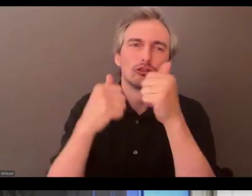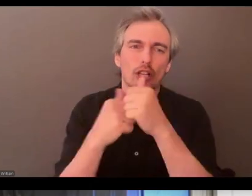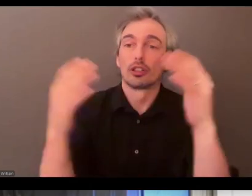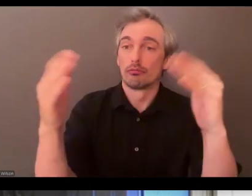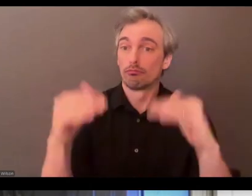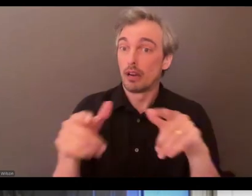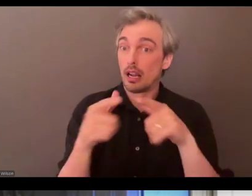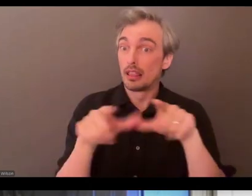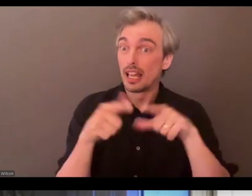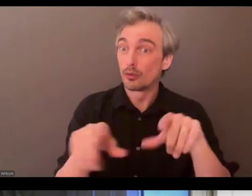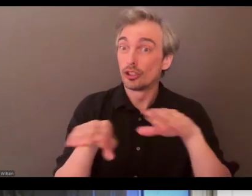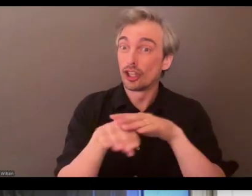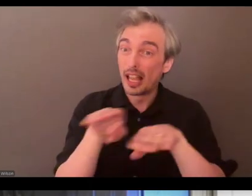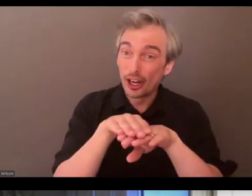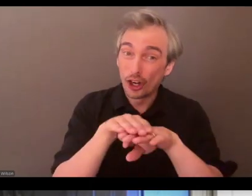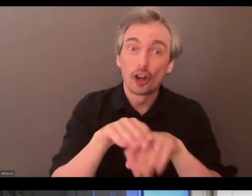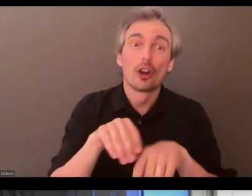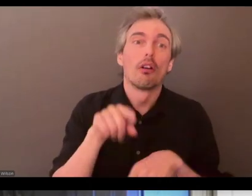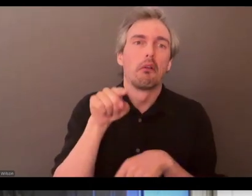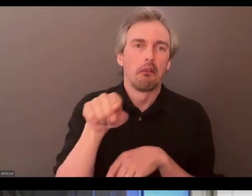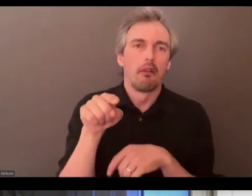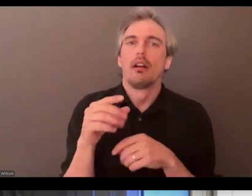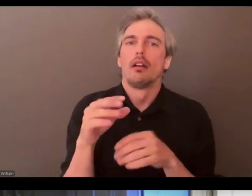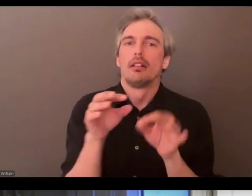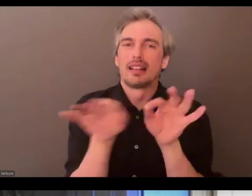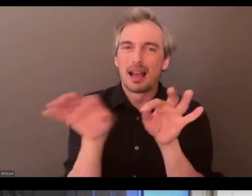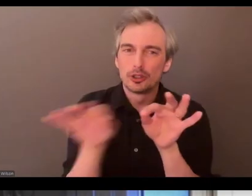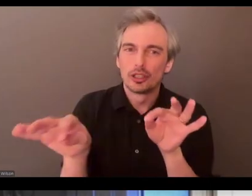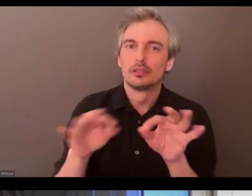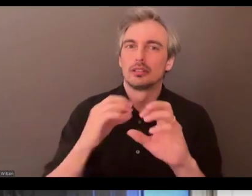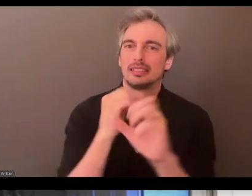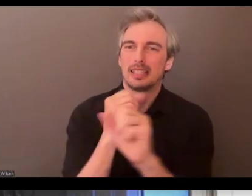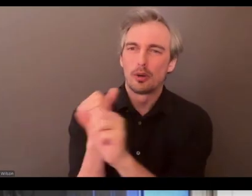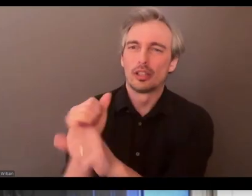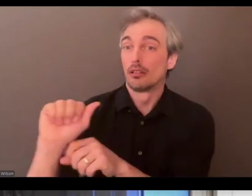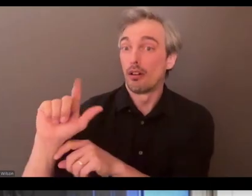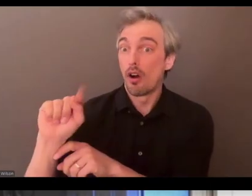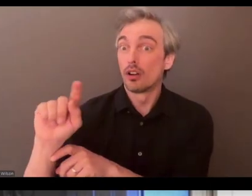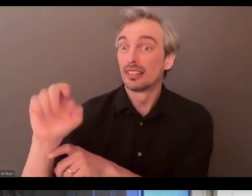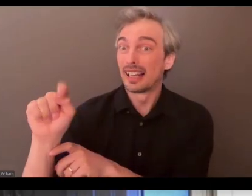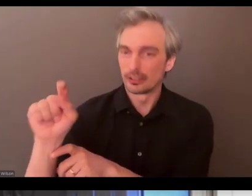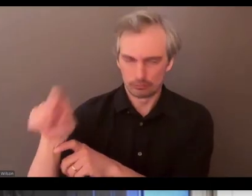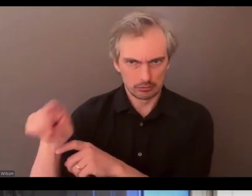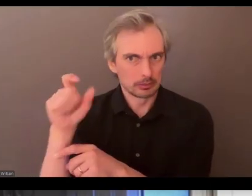キャプション、要約、代替テキストなどです。 もちろん、これらは理解可能でなければなりません。